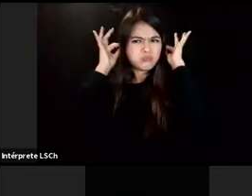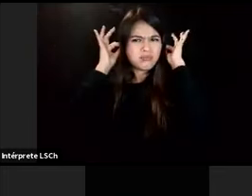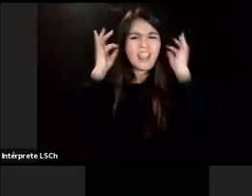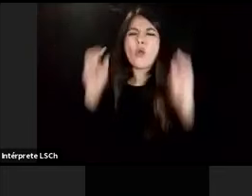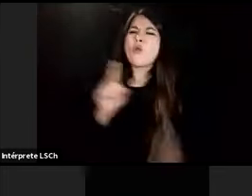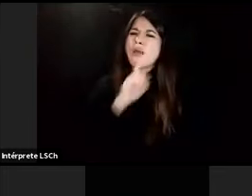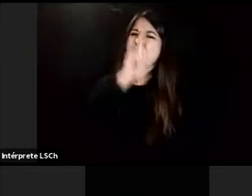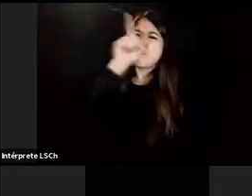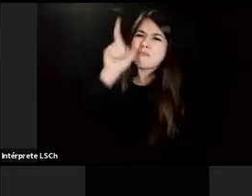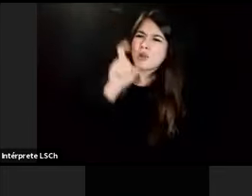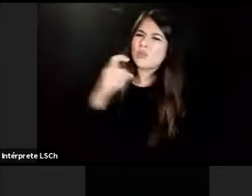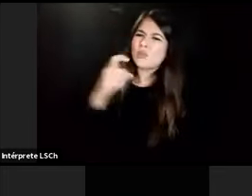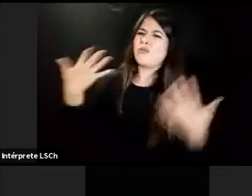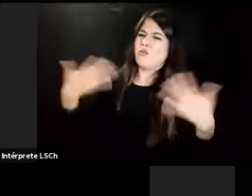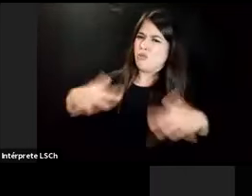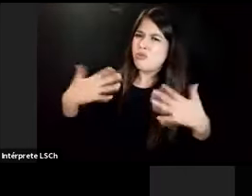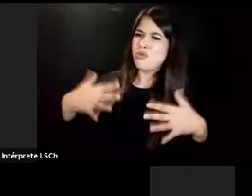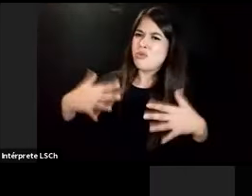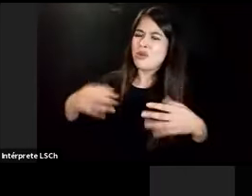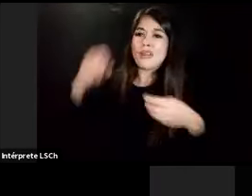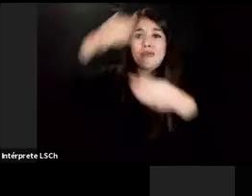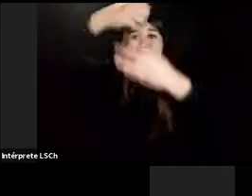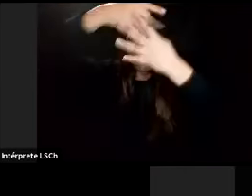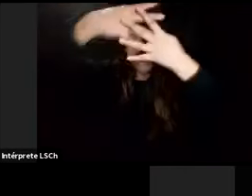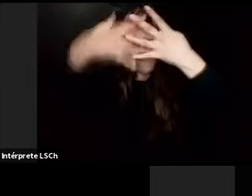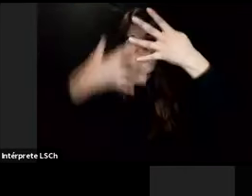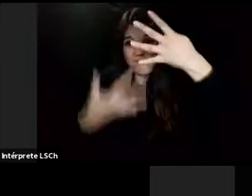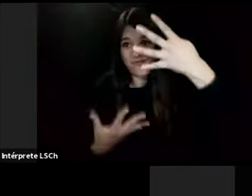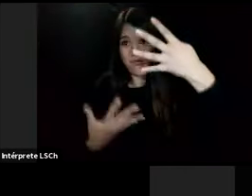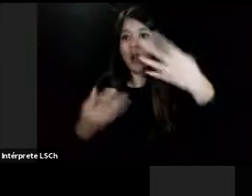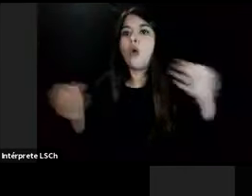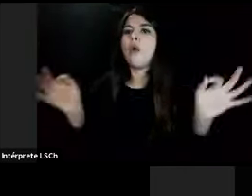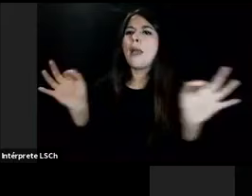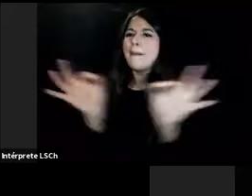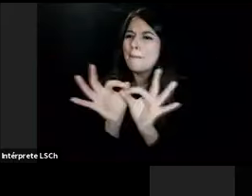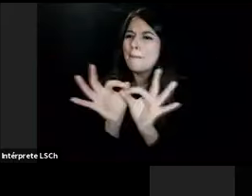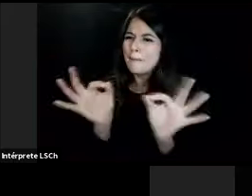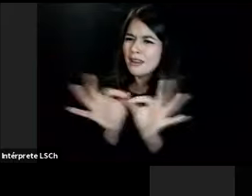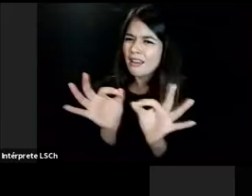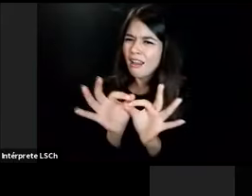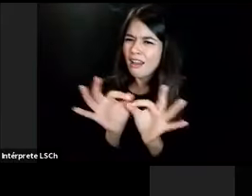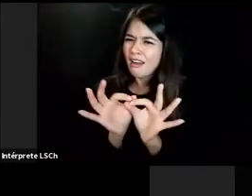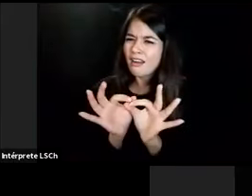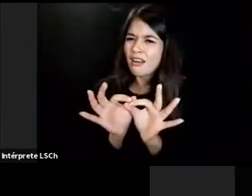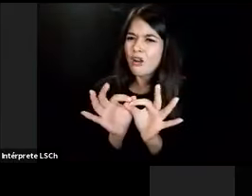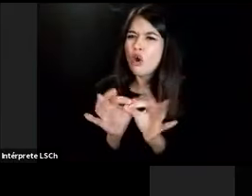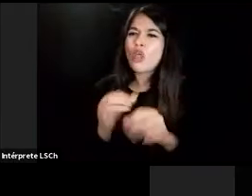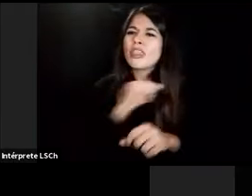ramificaciones, o tiene muchas implicancias en lo que después uno conversa respecto de la lectura en